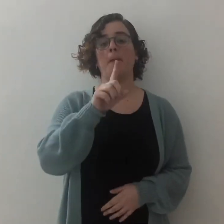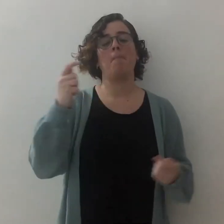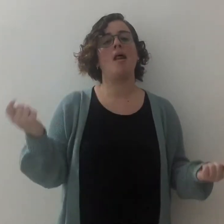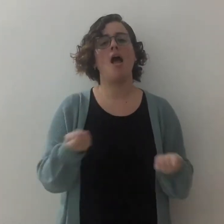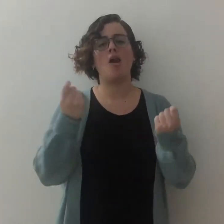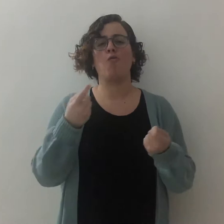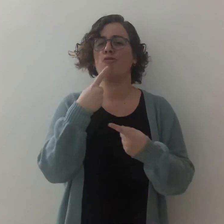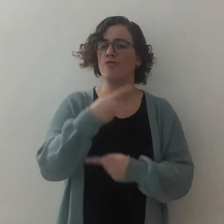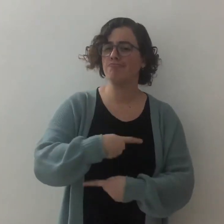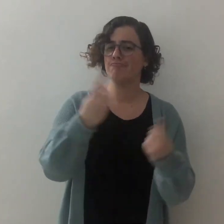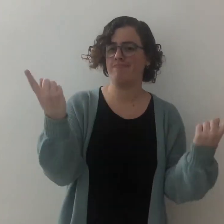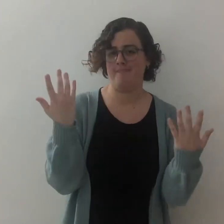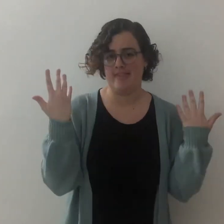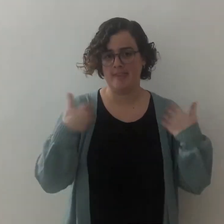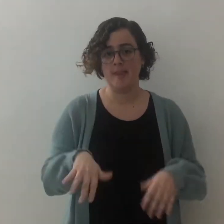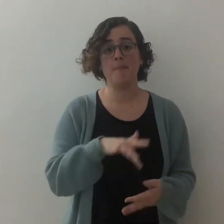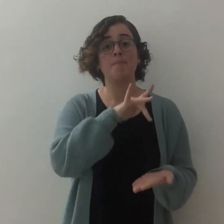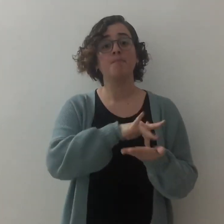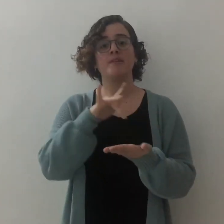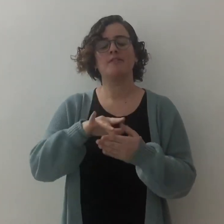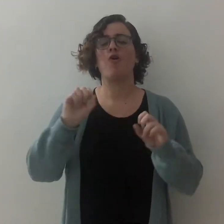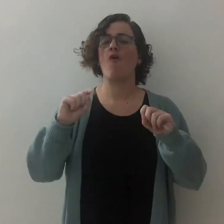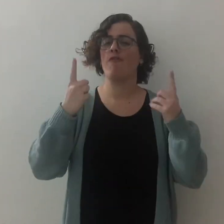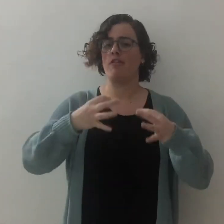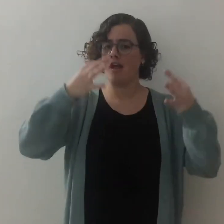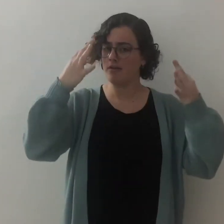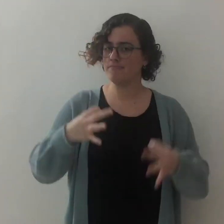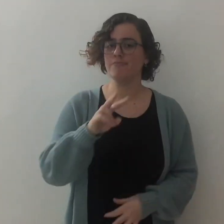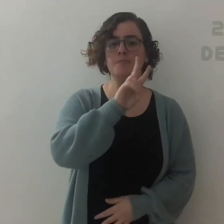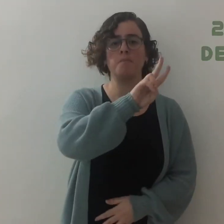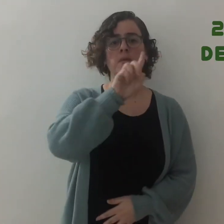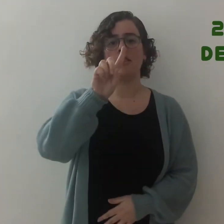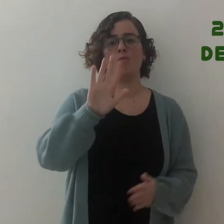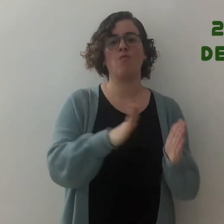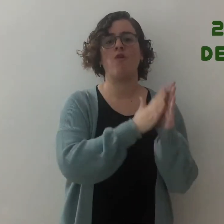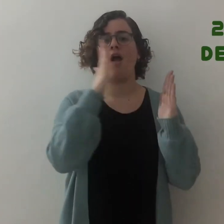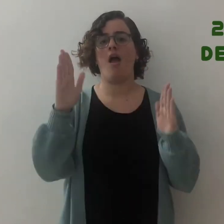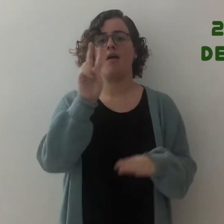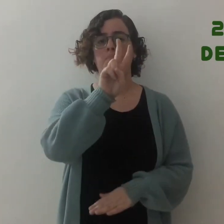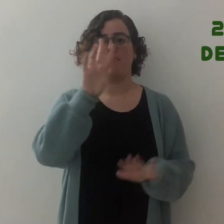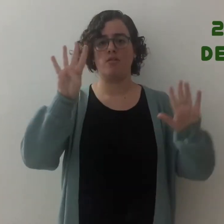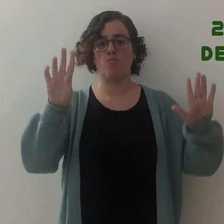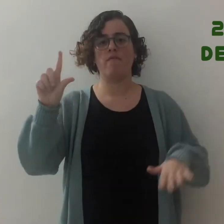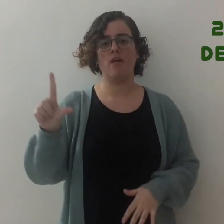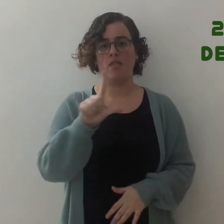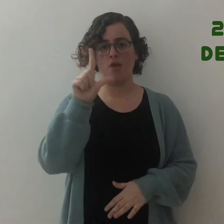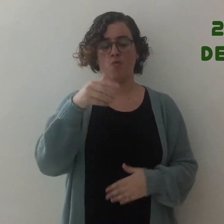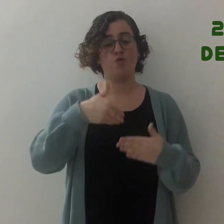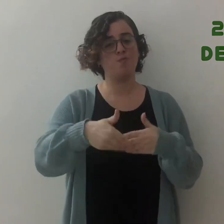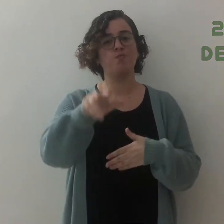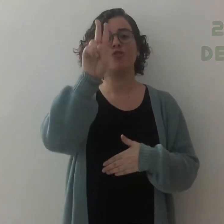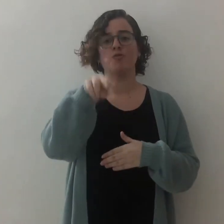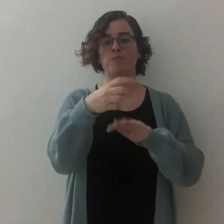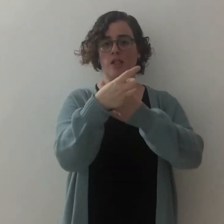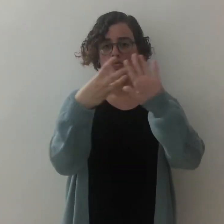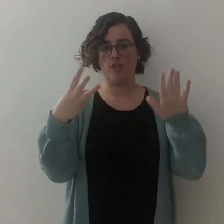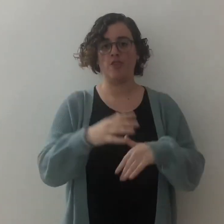En el primer anuncio se os informó de las fechas: del 21 al 29 de julio de 2018.